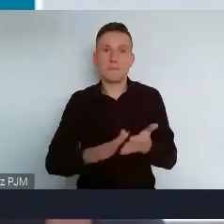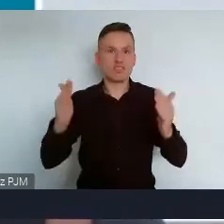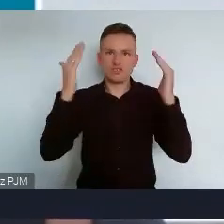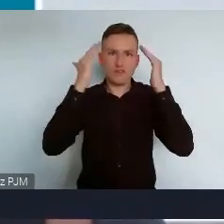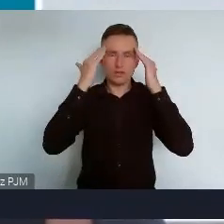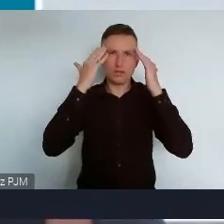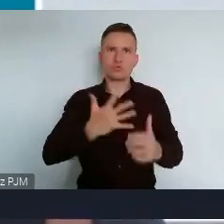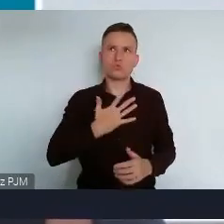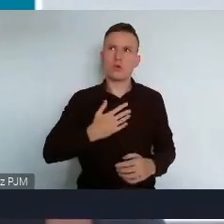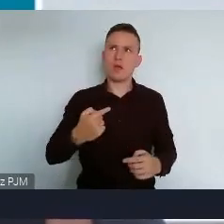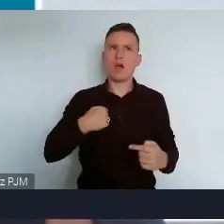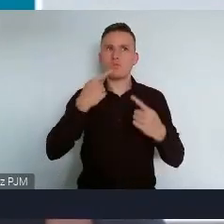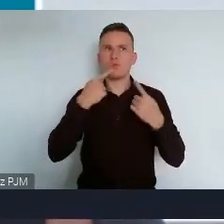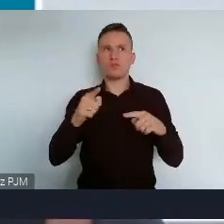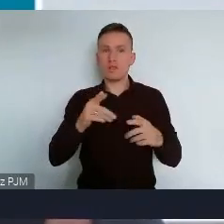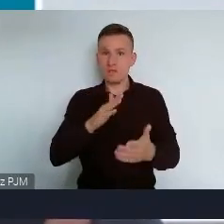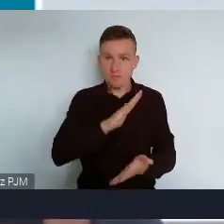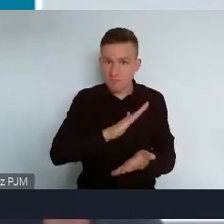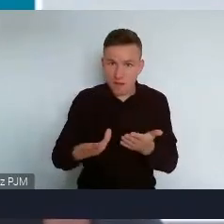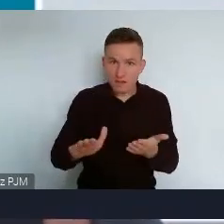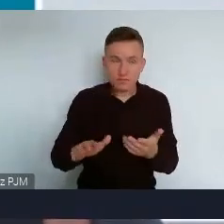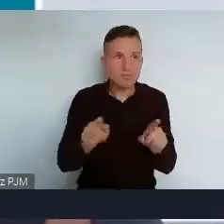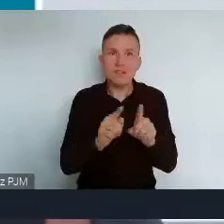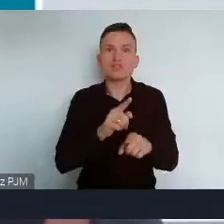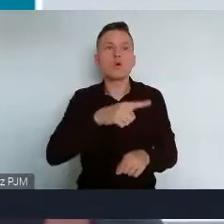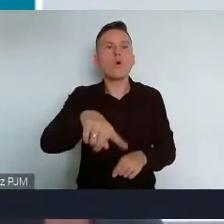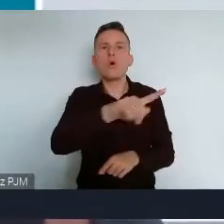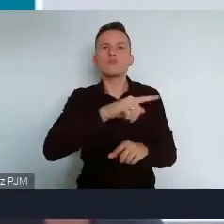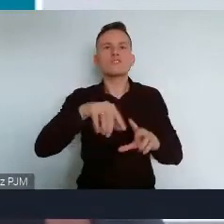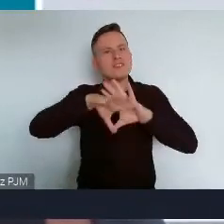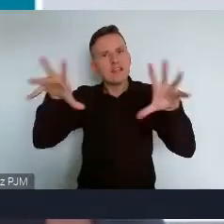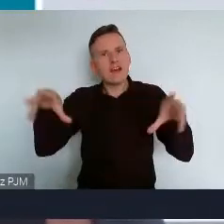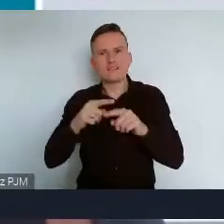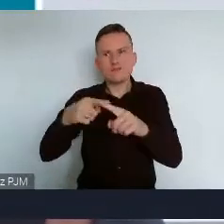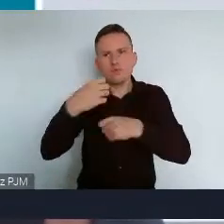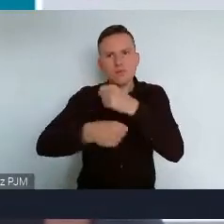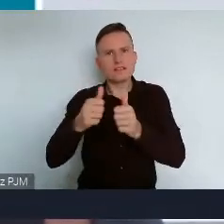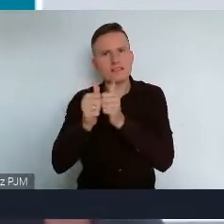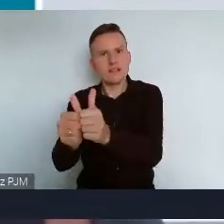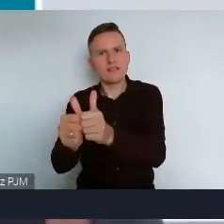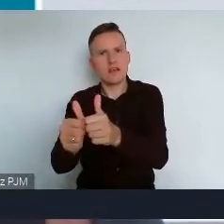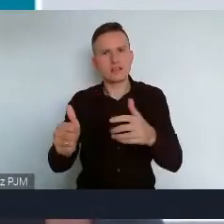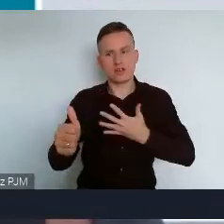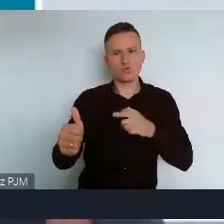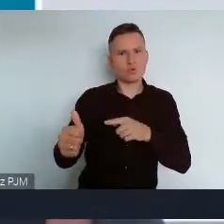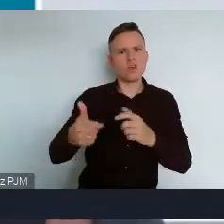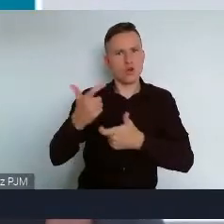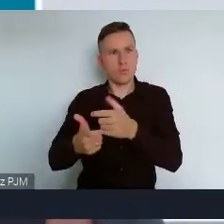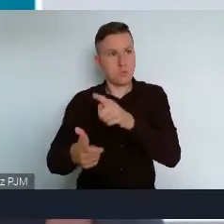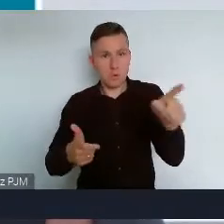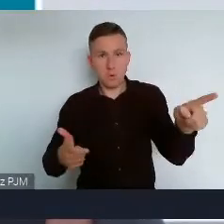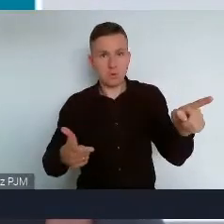bez znalezienia się wspólnie na tym pokładzie w misji, ona się nie uda. Musimy wszyscy tego chcieć